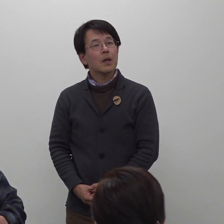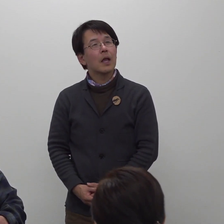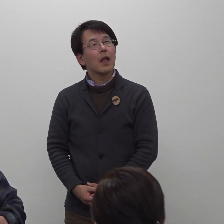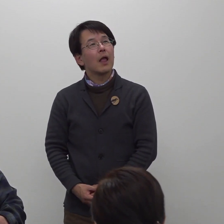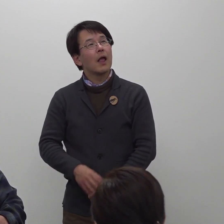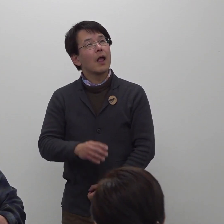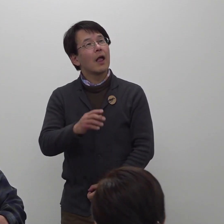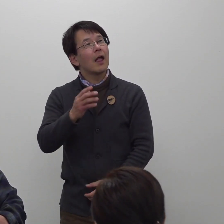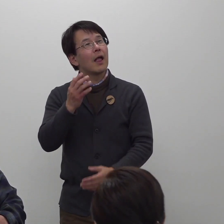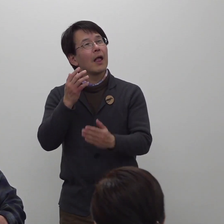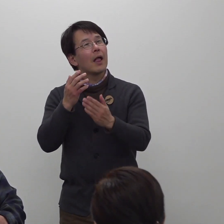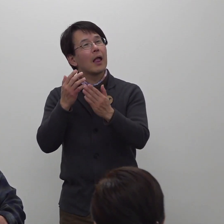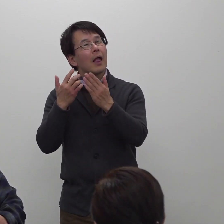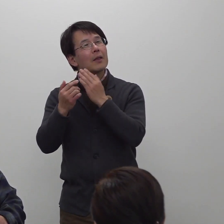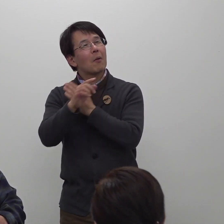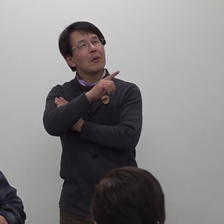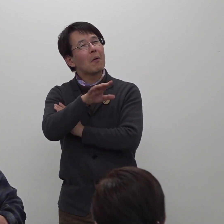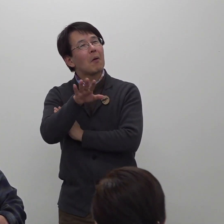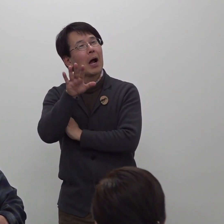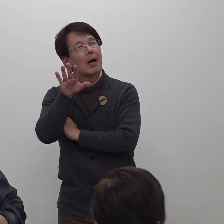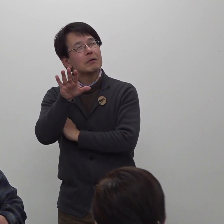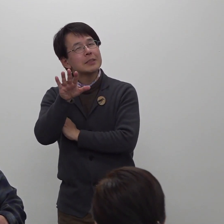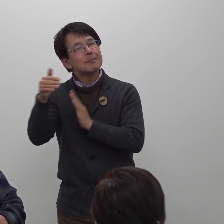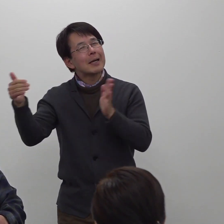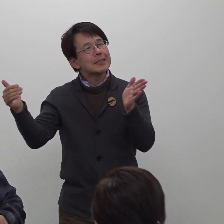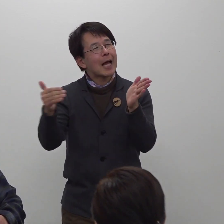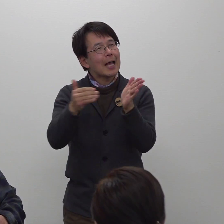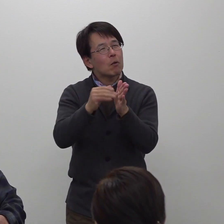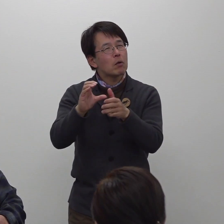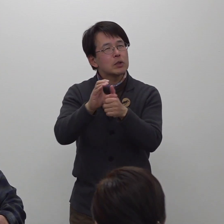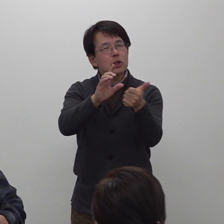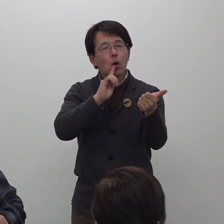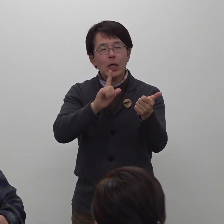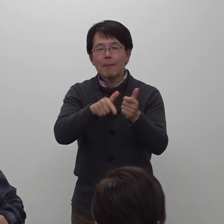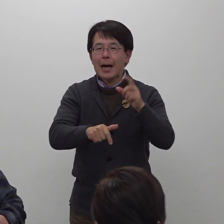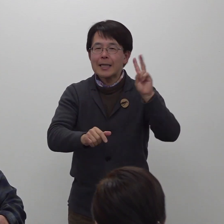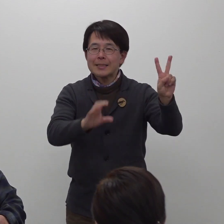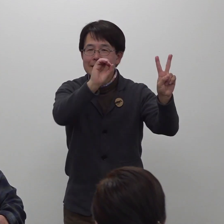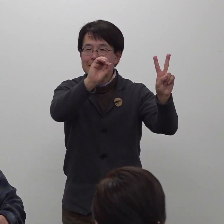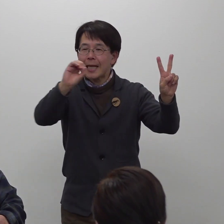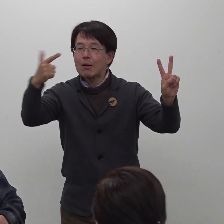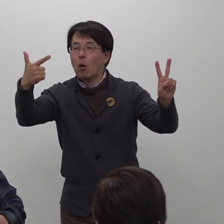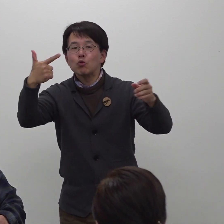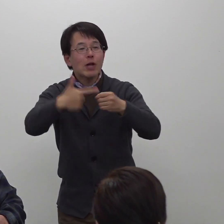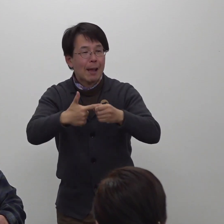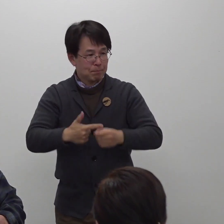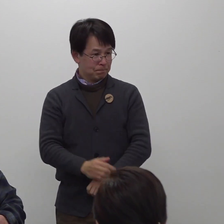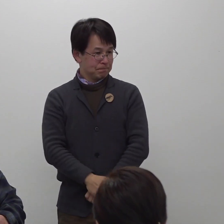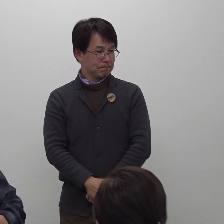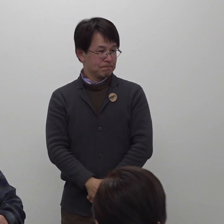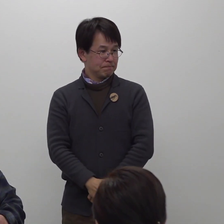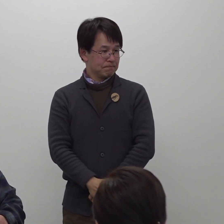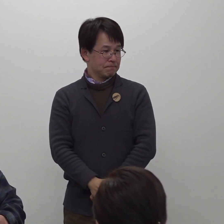佐藤）色々あるんですけど、一番最後が2006年です。 橋爪）2006年にお怪我されて、事故によってね。